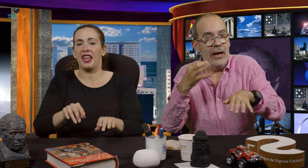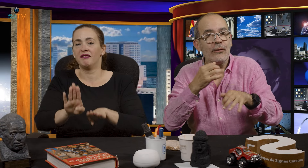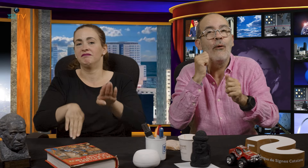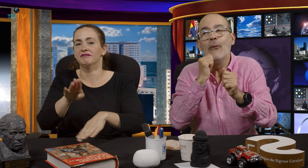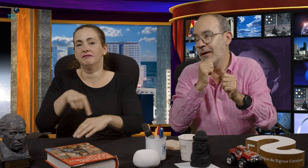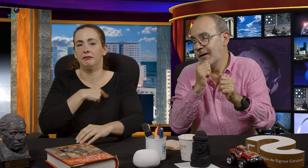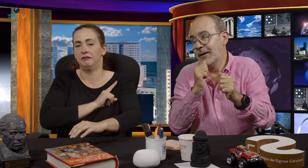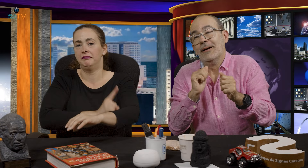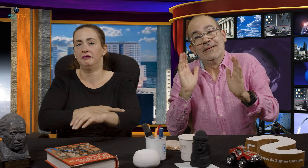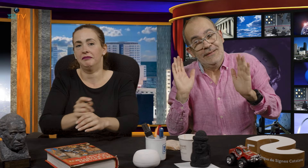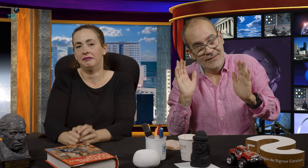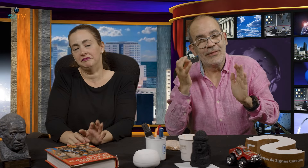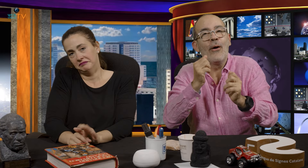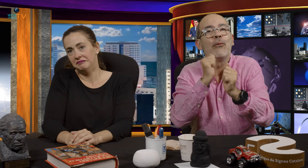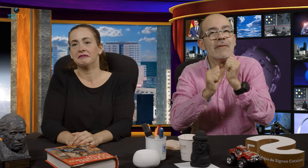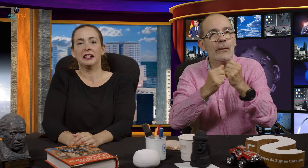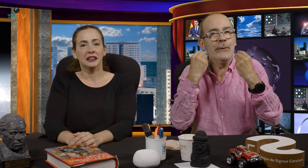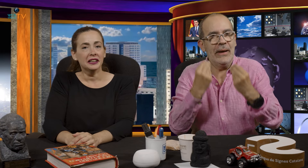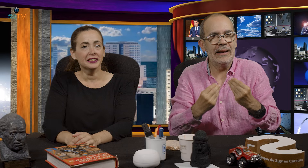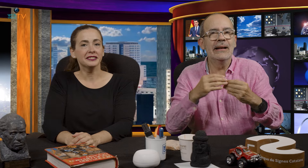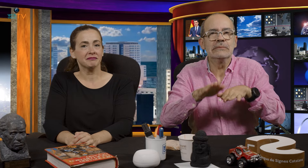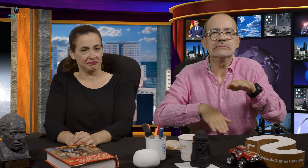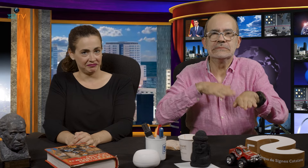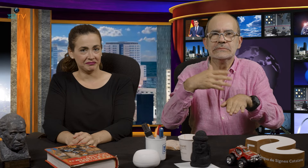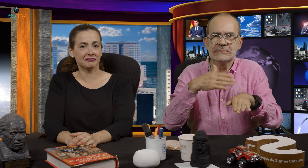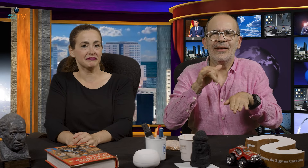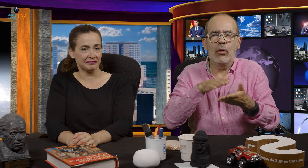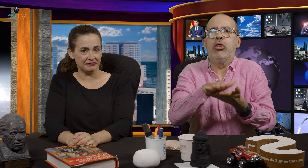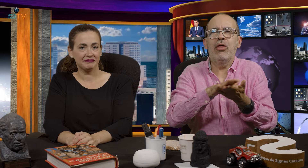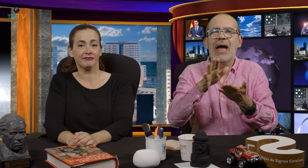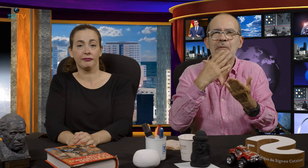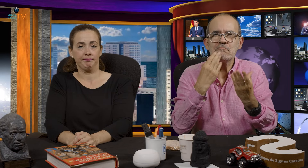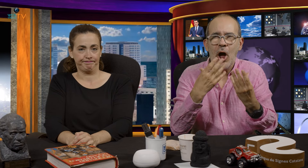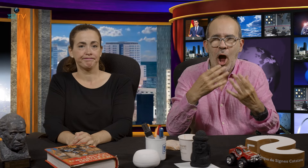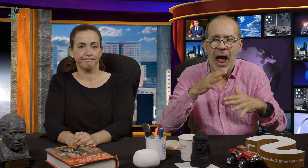Mis pies ya están acostumbrados, soy deportista. Bueno. Es mejor ir con buenas zapatillas, porque el suelo es muy resbaladizo